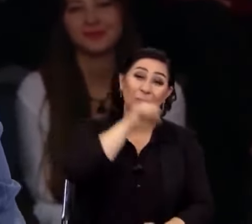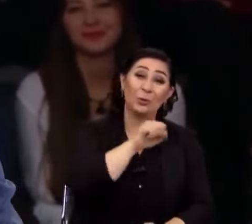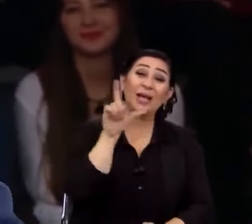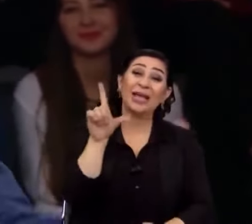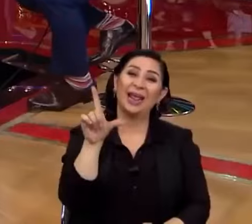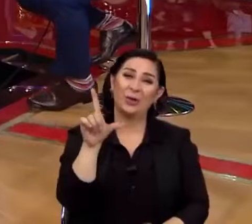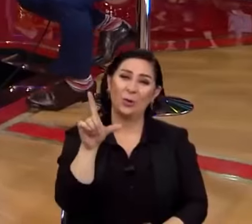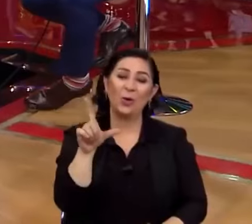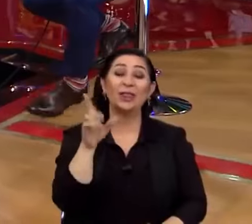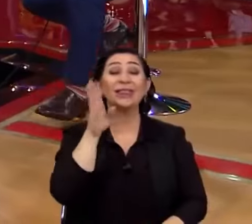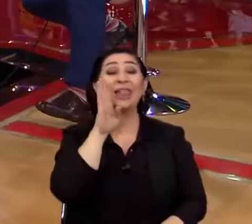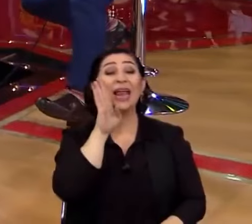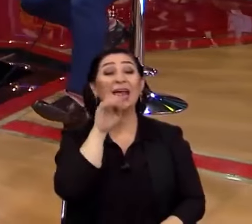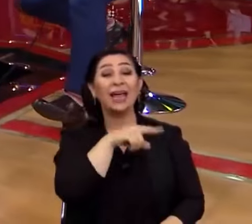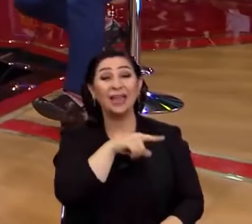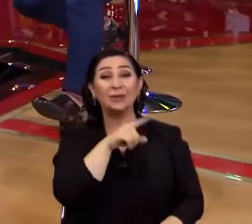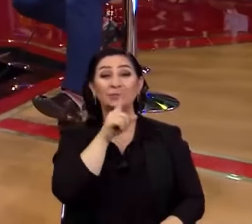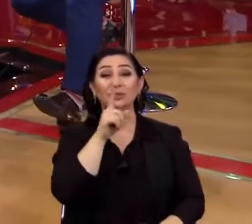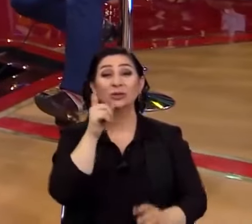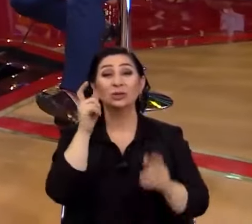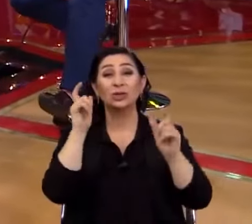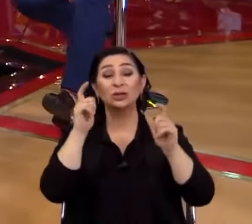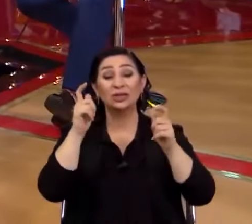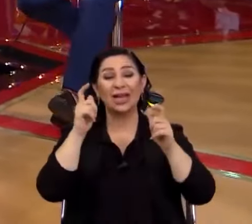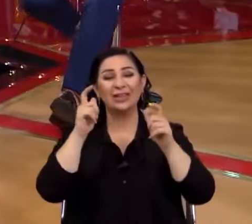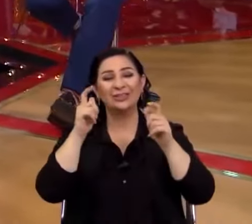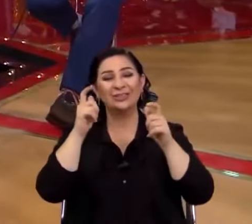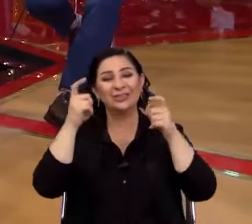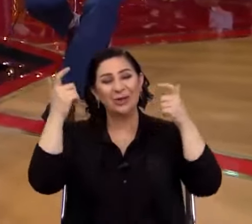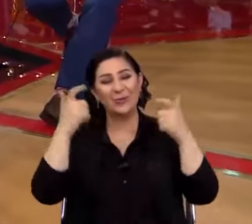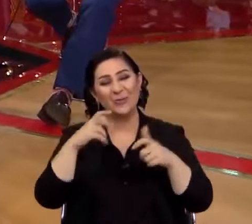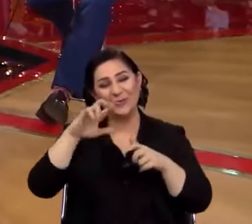gerekiyor ya da Tarkan bir sosyal sorumluluk projesi adı altında hastanede